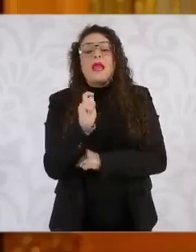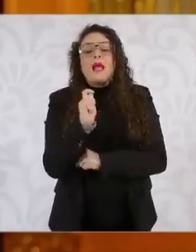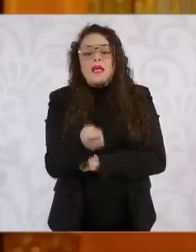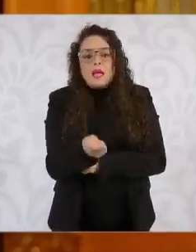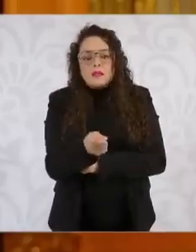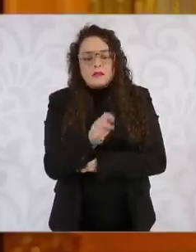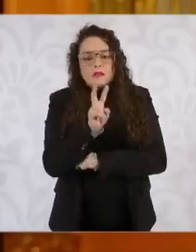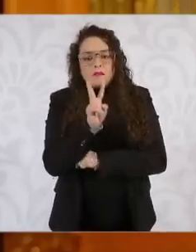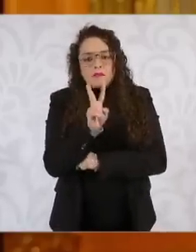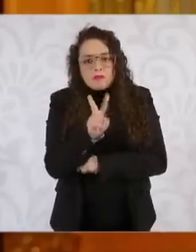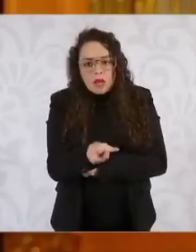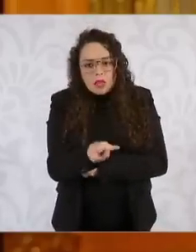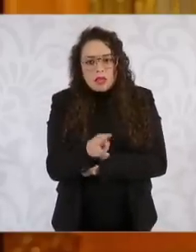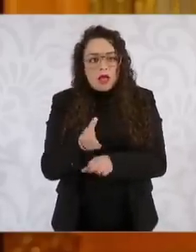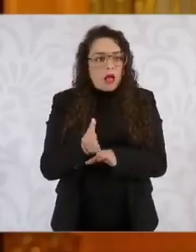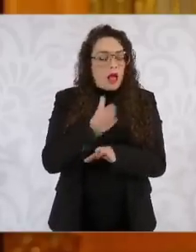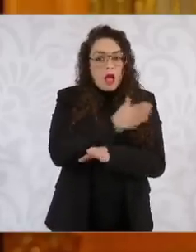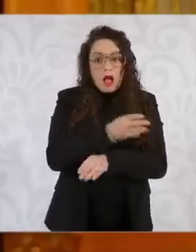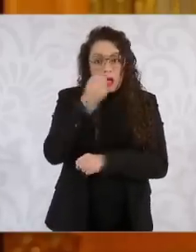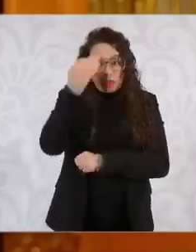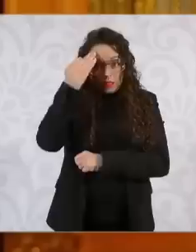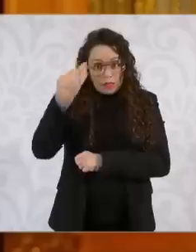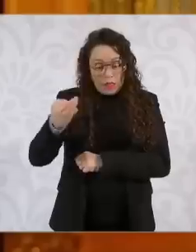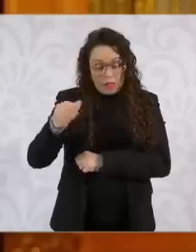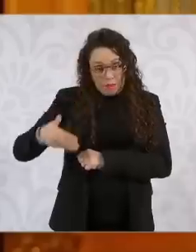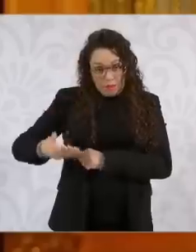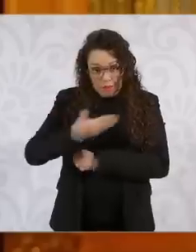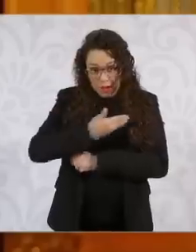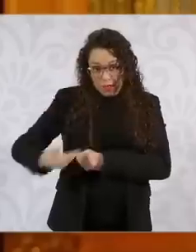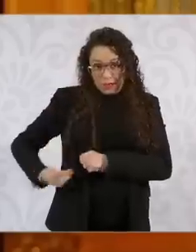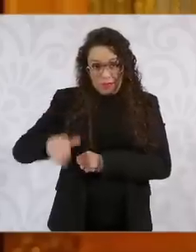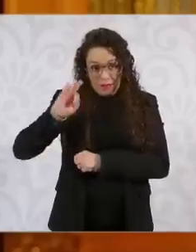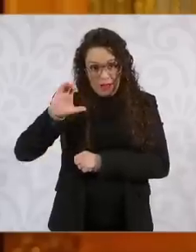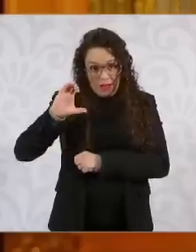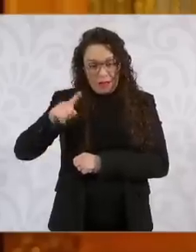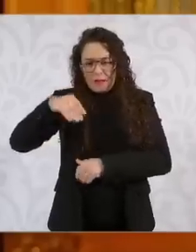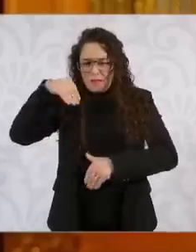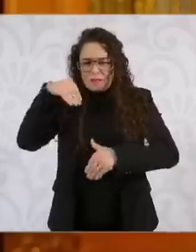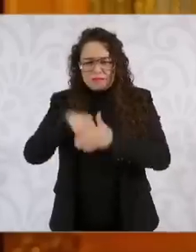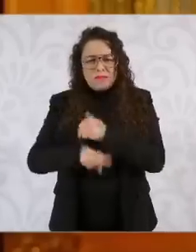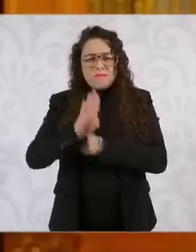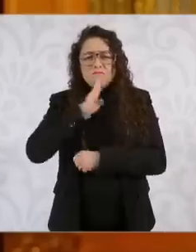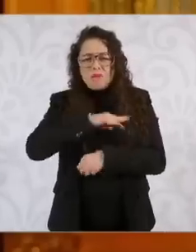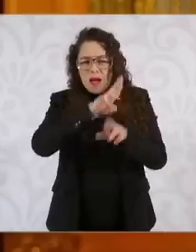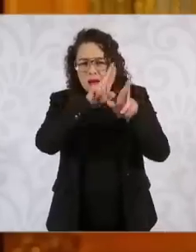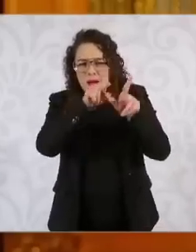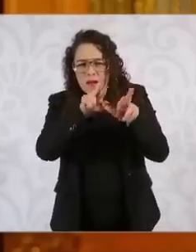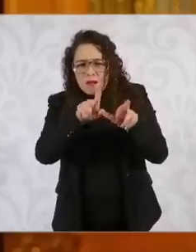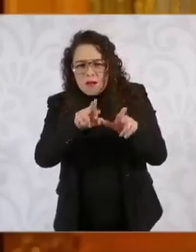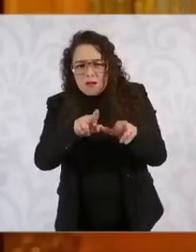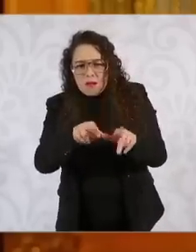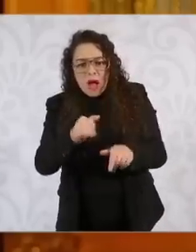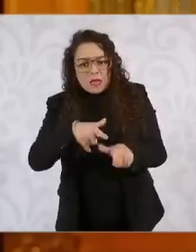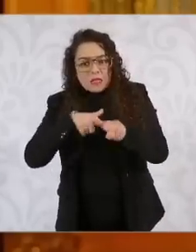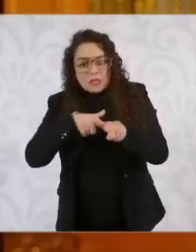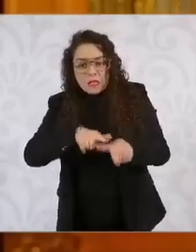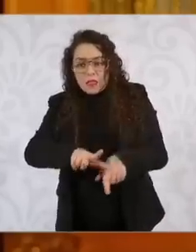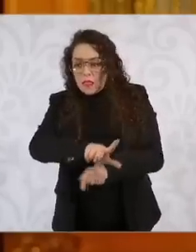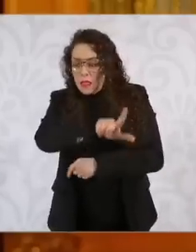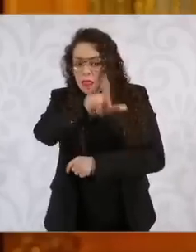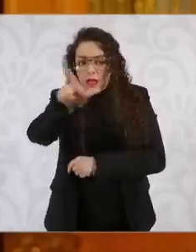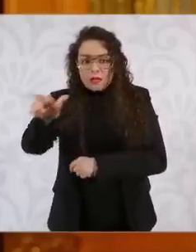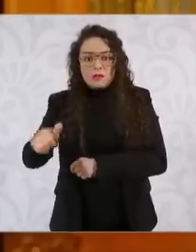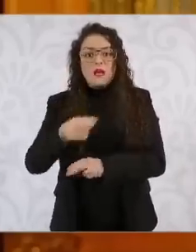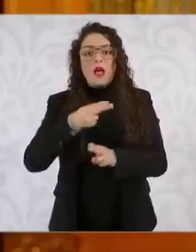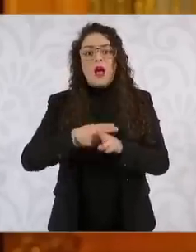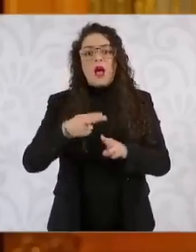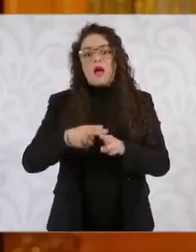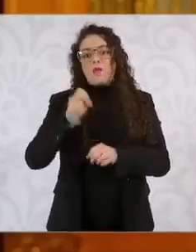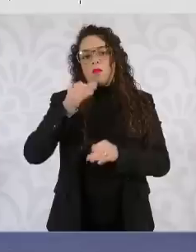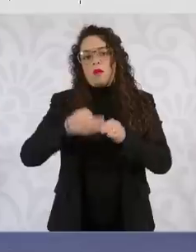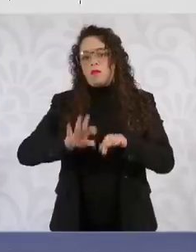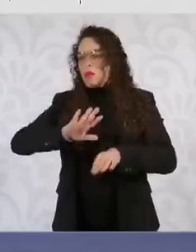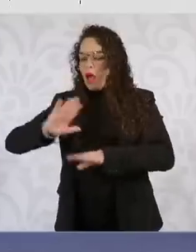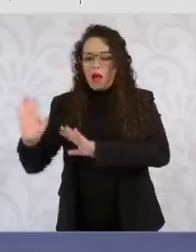del sexenio de Calderón y después siguió hasta que llegó la cuarta transformación